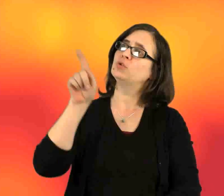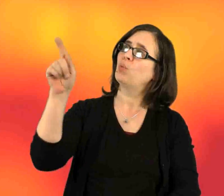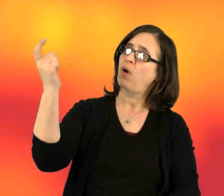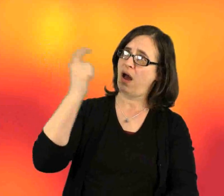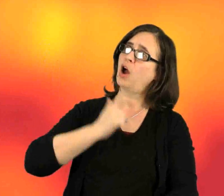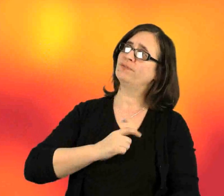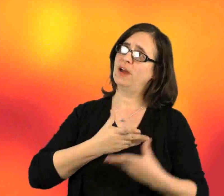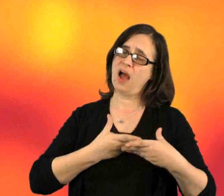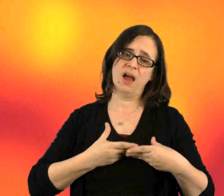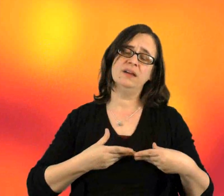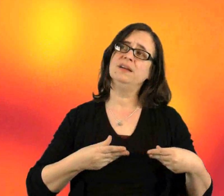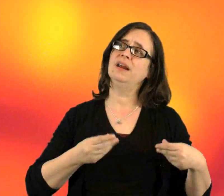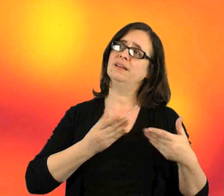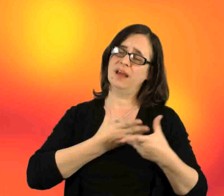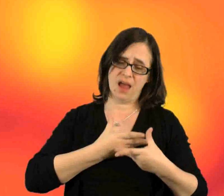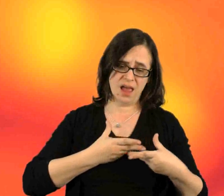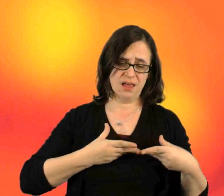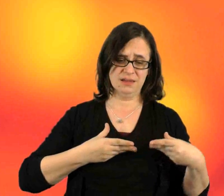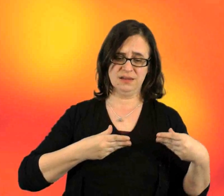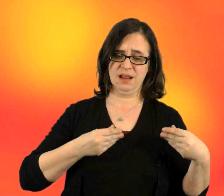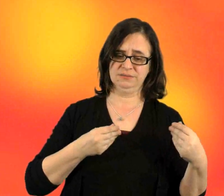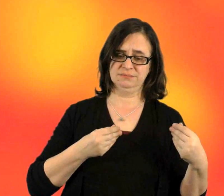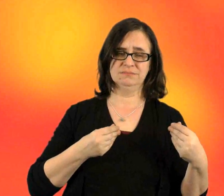Du Gott, heile mich!